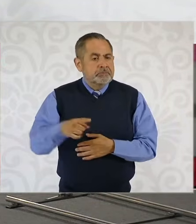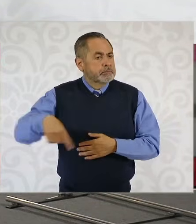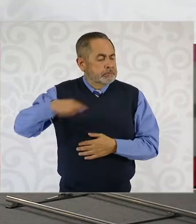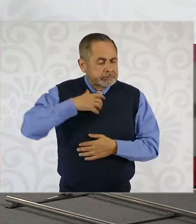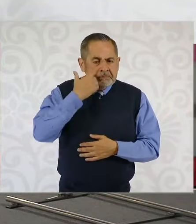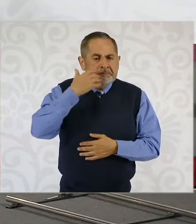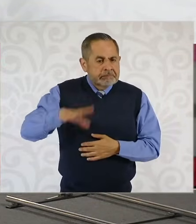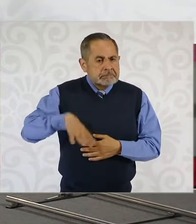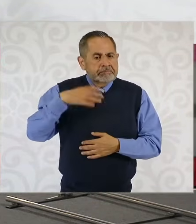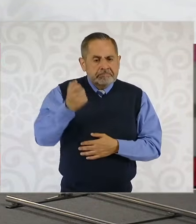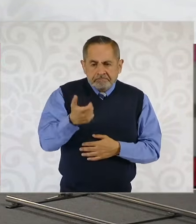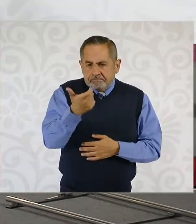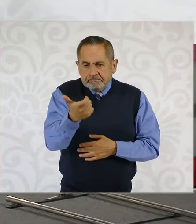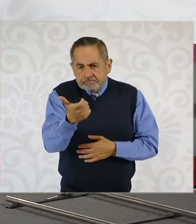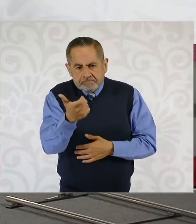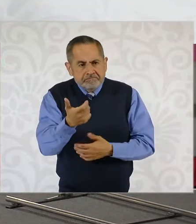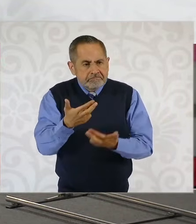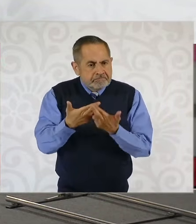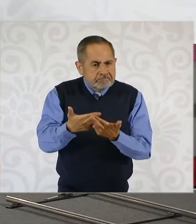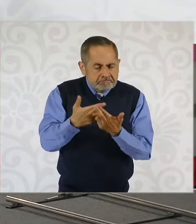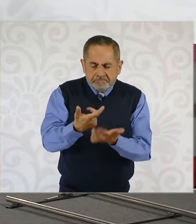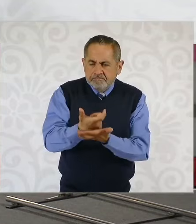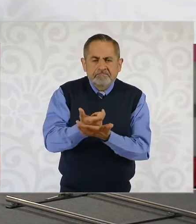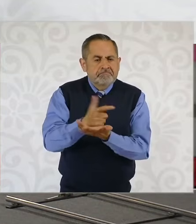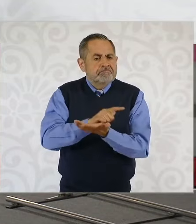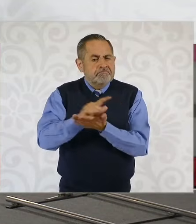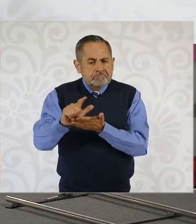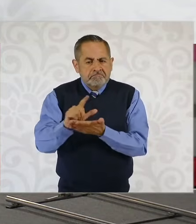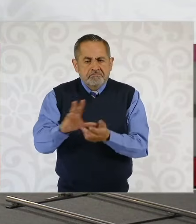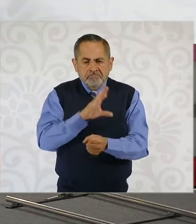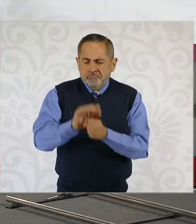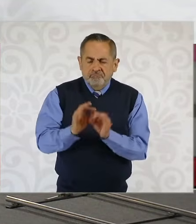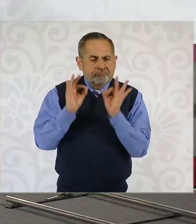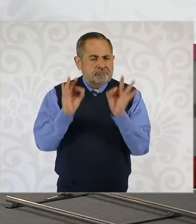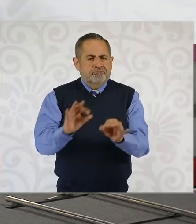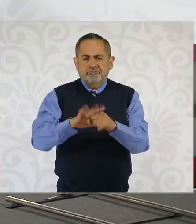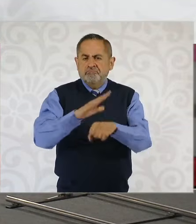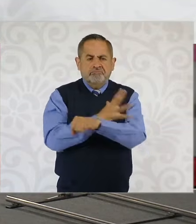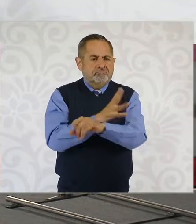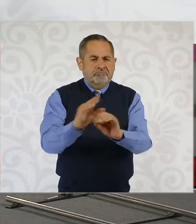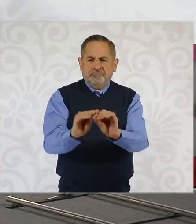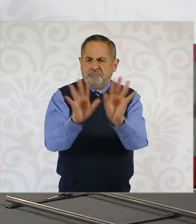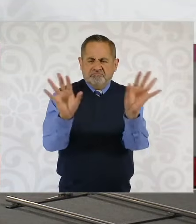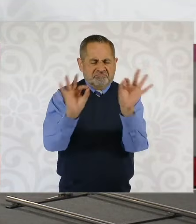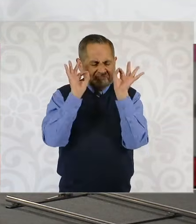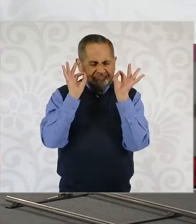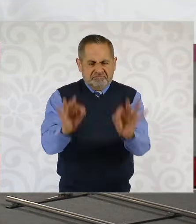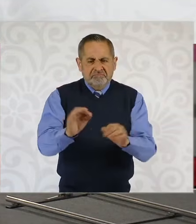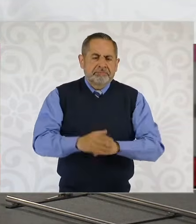finanzas públicas eficientes efectivas y lo más transparente Muchísimas gracias es cuánto señora